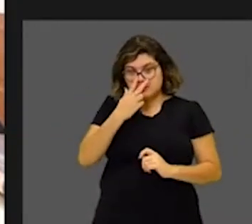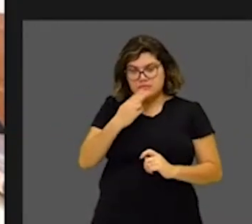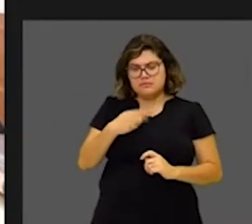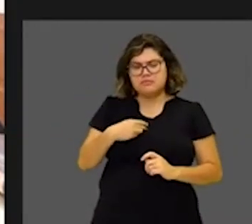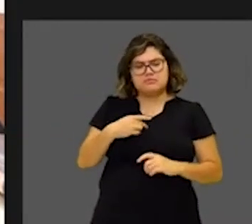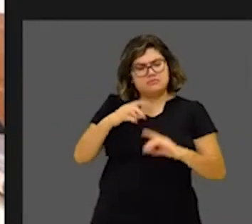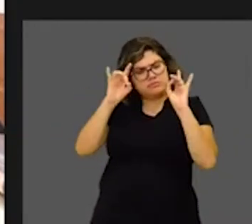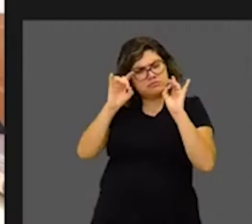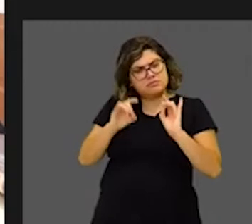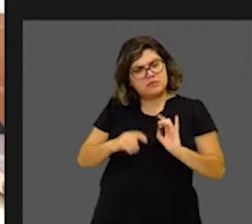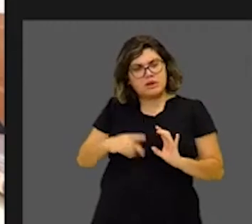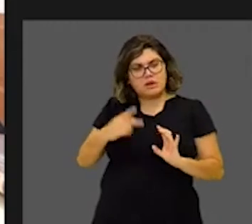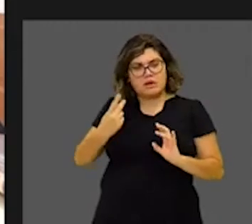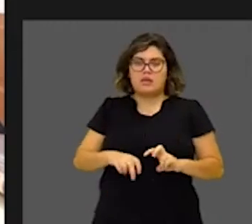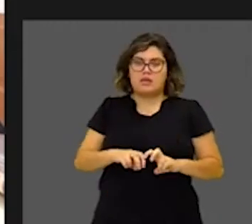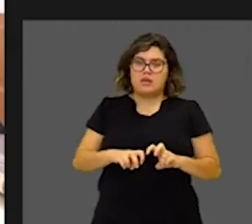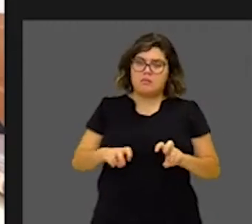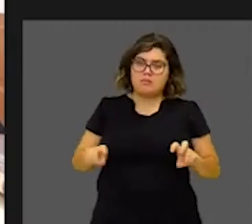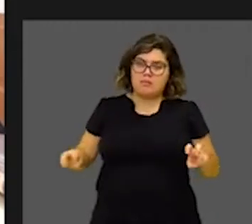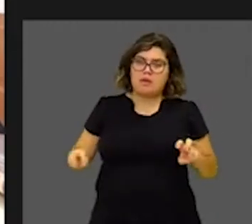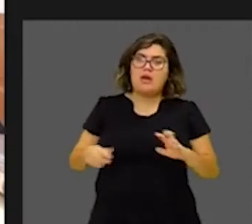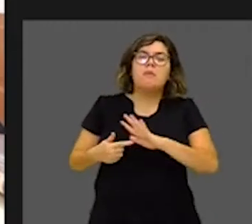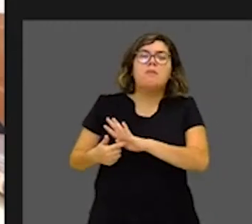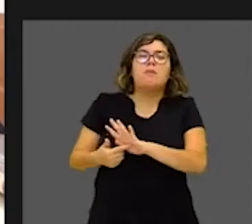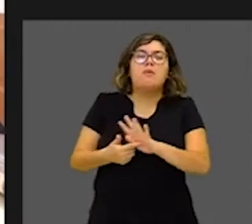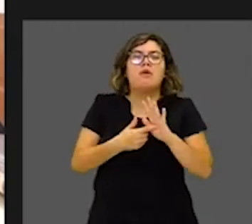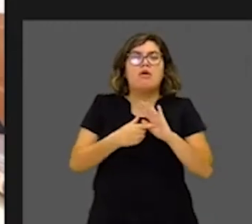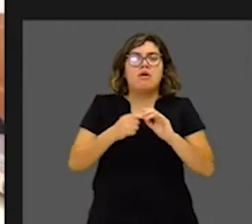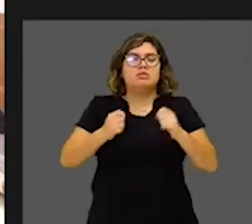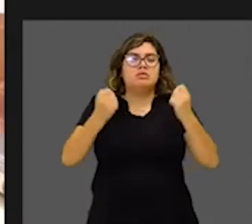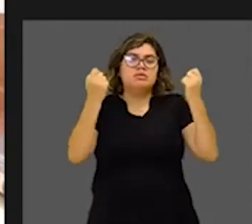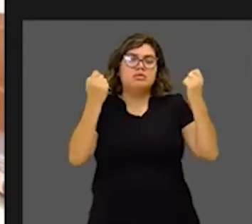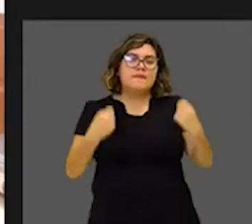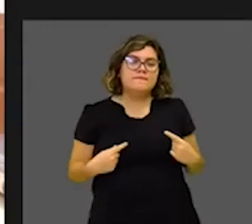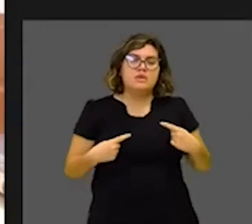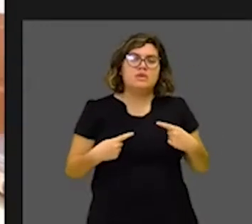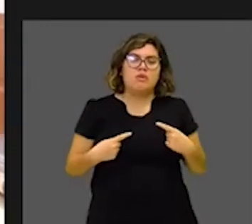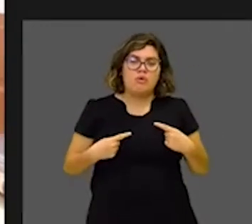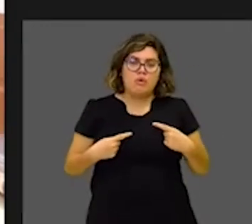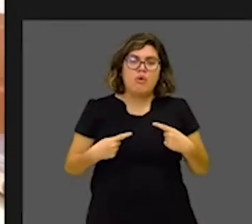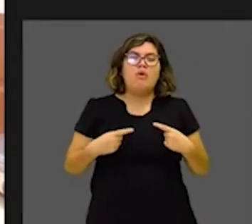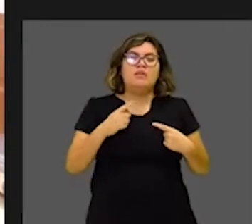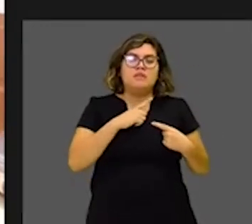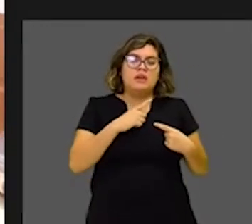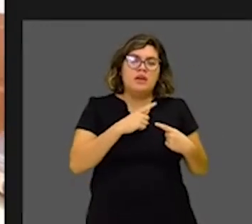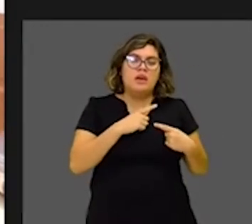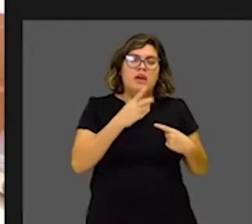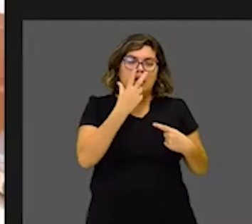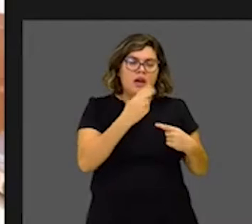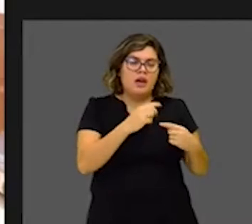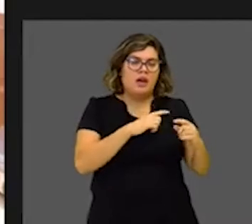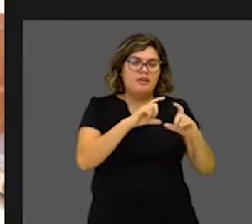aqui na mesa ela se revela nos desafios da palavra desafio instalar o título da mesa e que apareceu